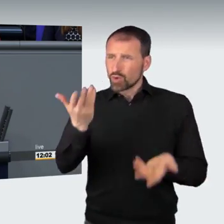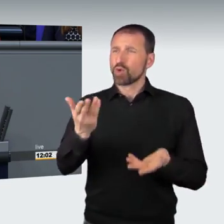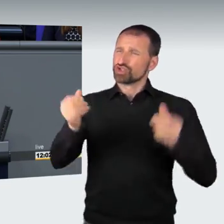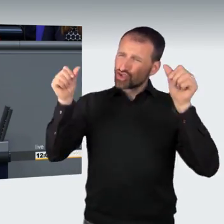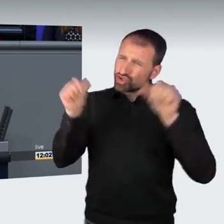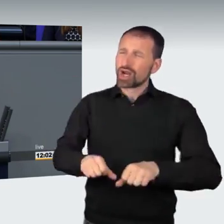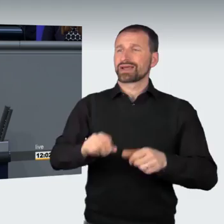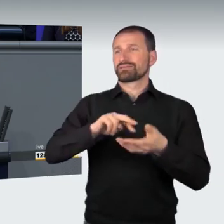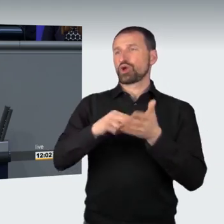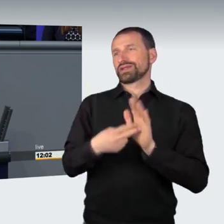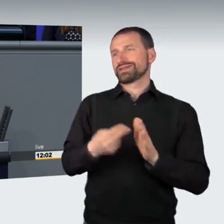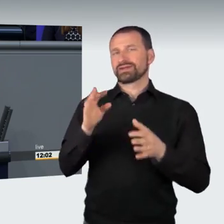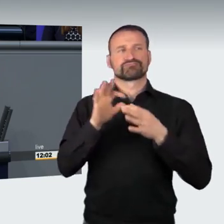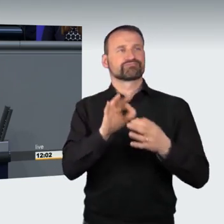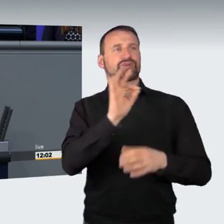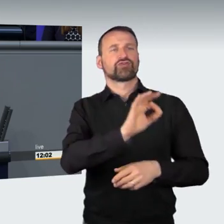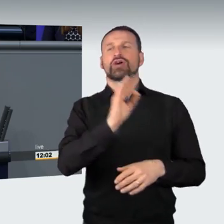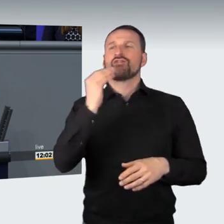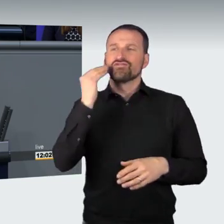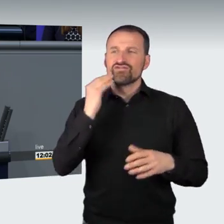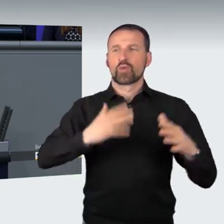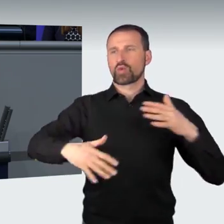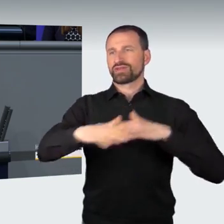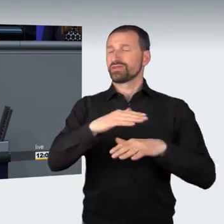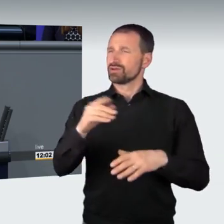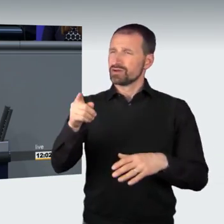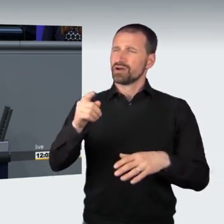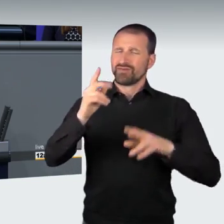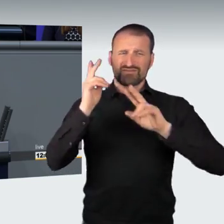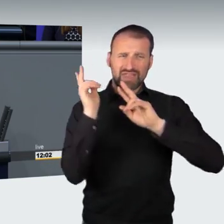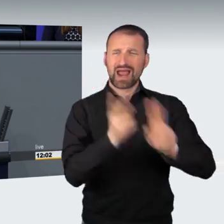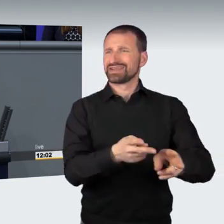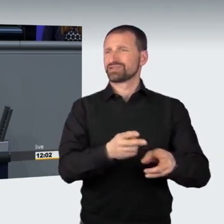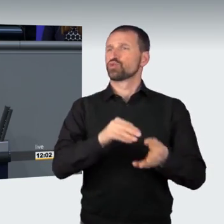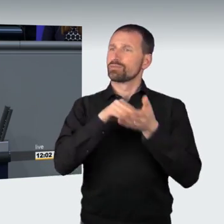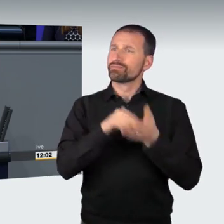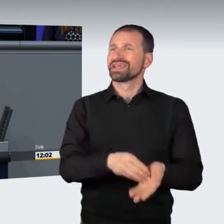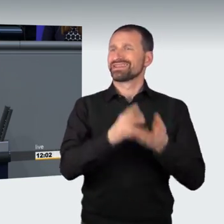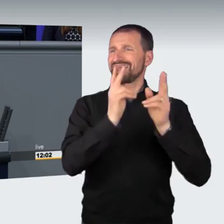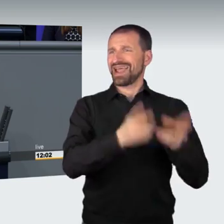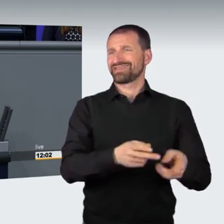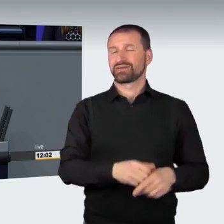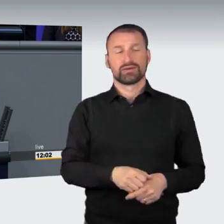von Mieterrechten führt im Endeffekt dazu, dass arme und alte Menschen an die Stadtränder verdrängt werden.